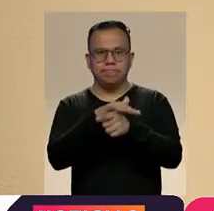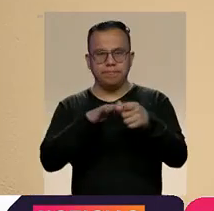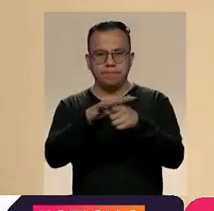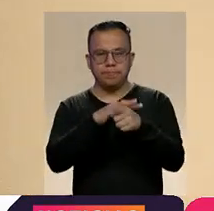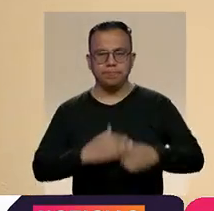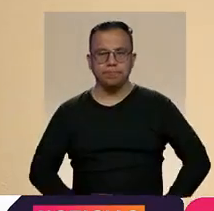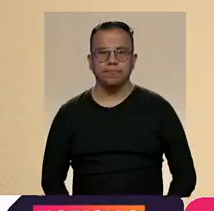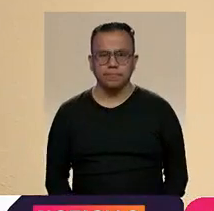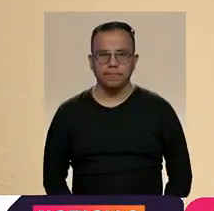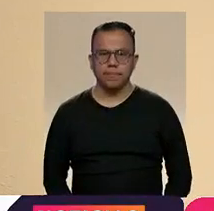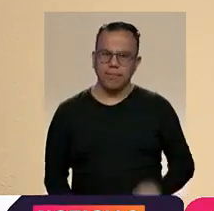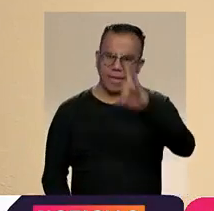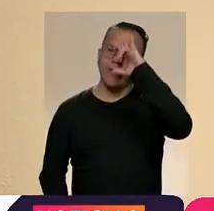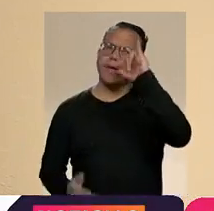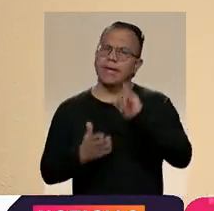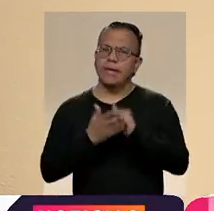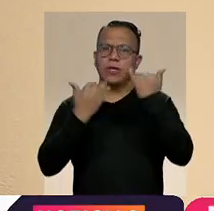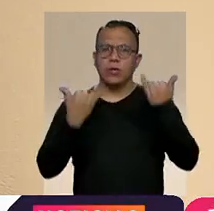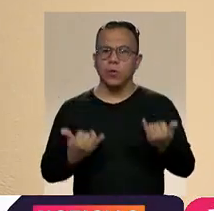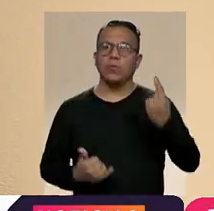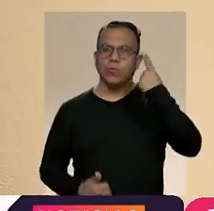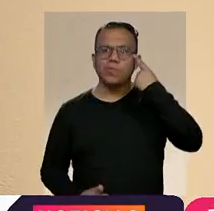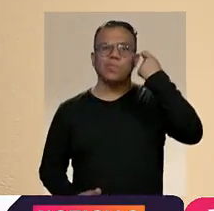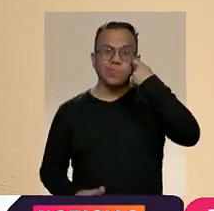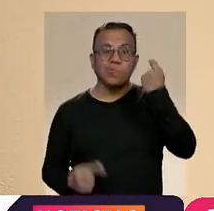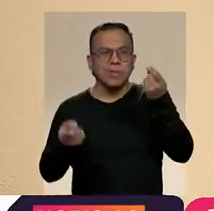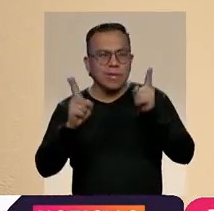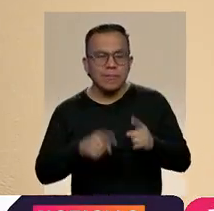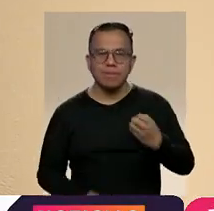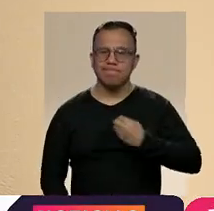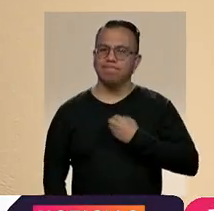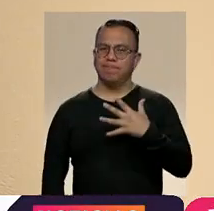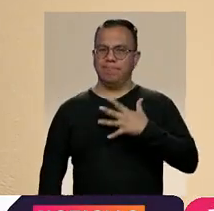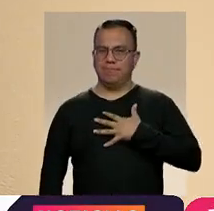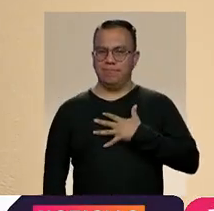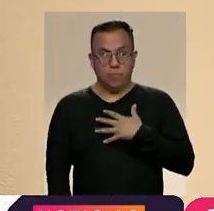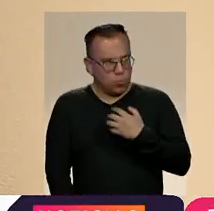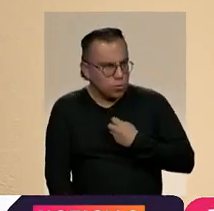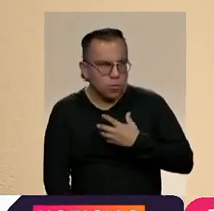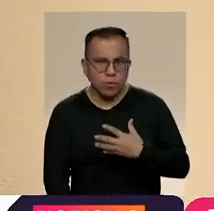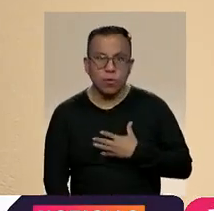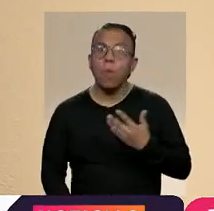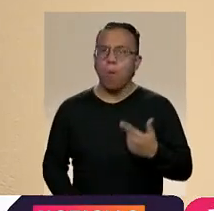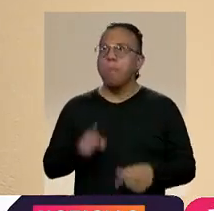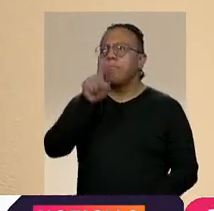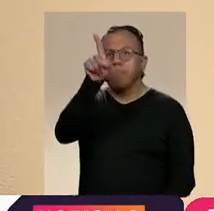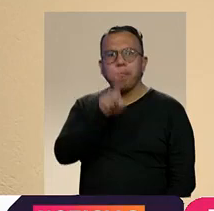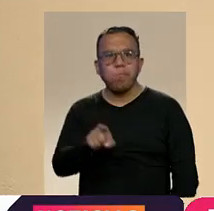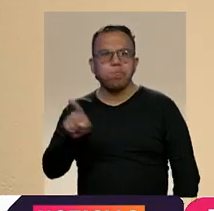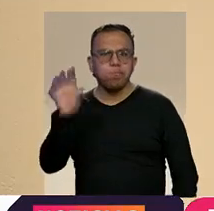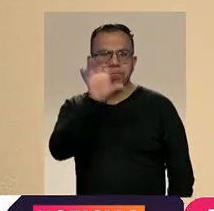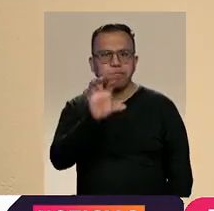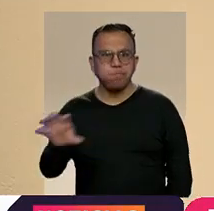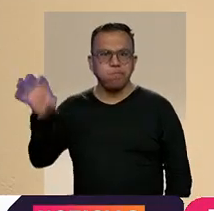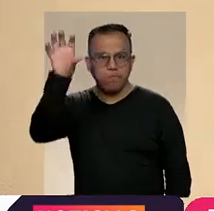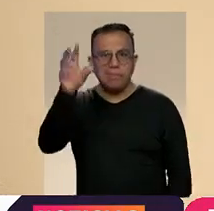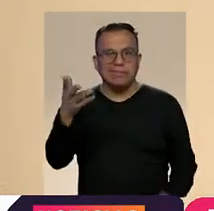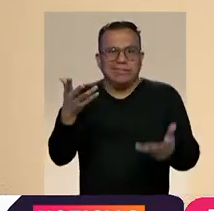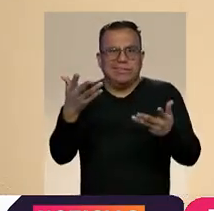22,021 LOS CASOS FUERON DE 34 50 RESPECTIVAMENTE, LO QUE REFLEJA